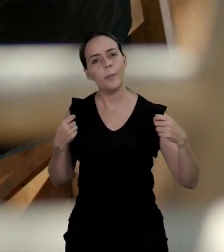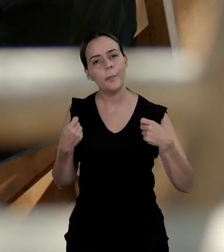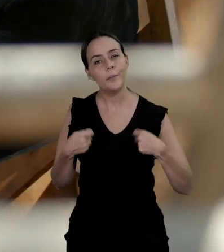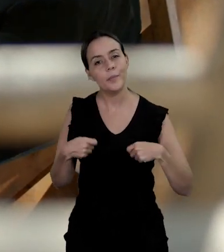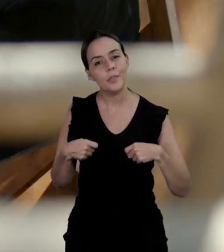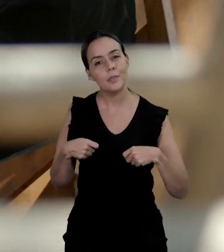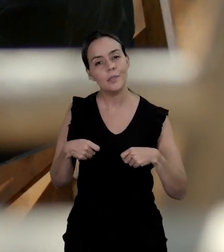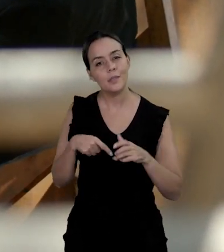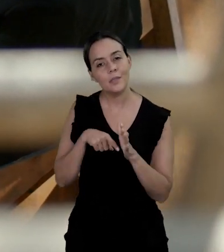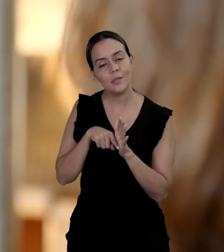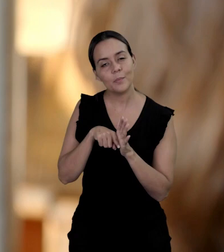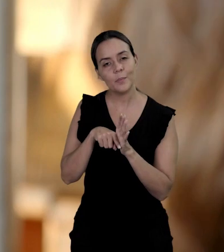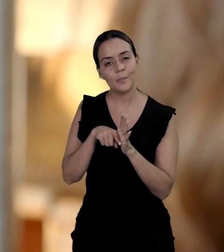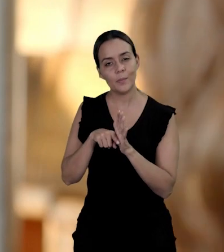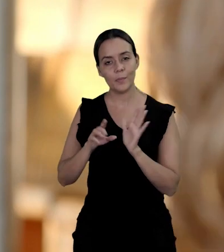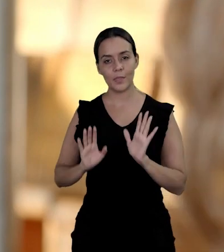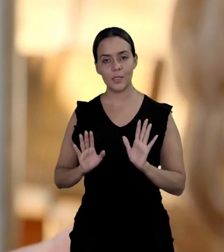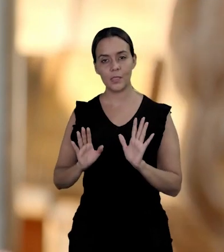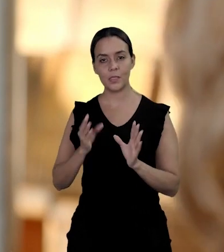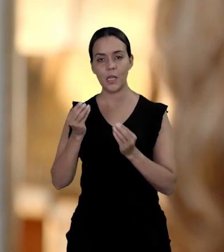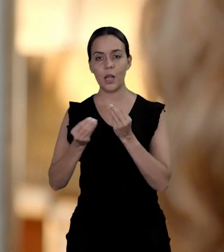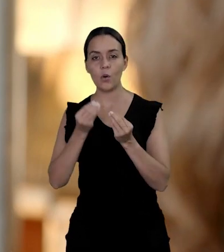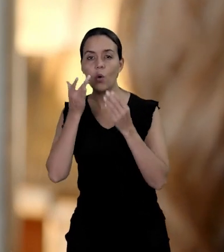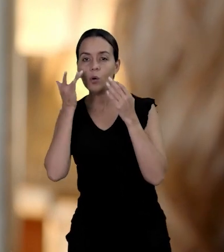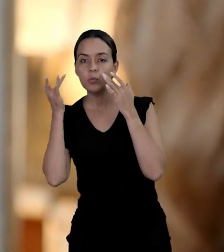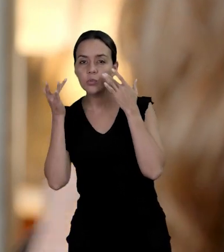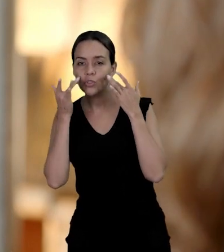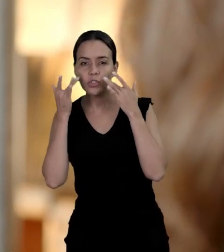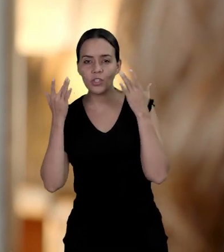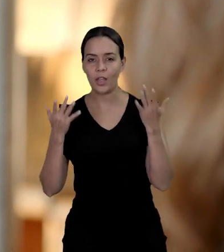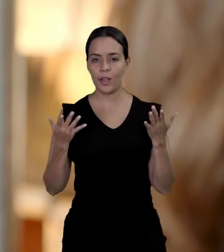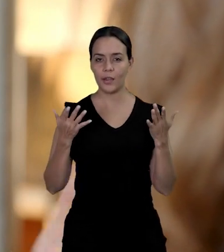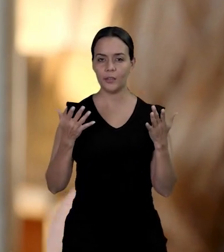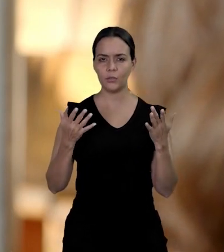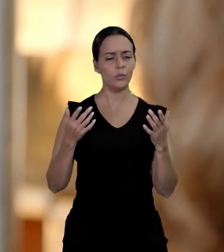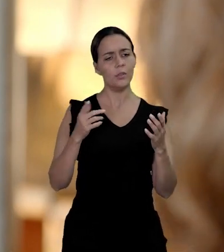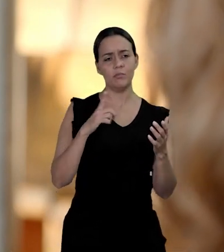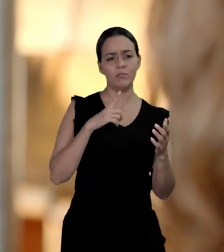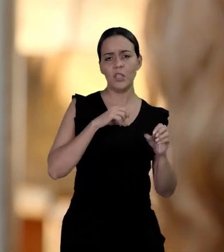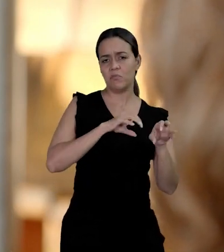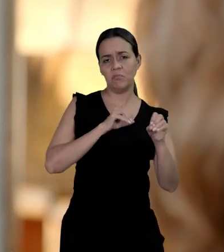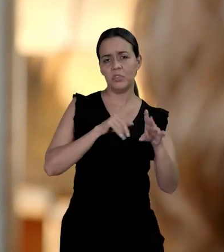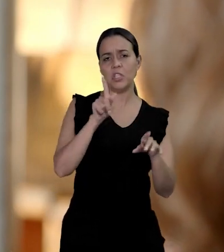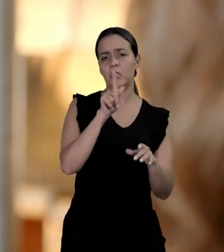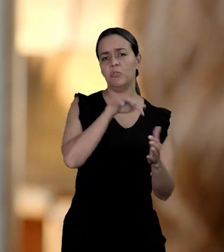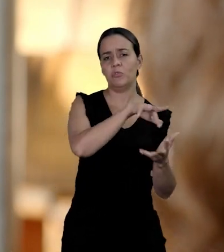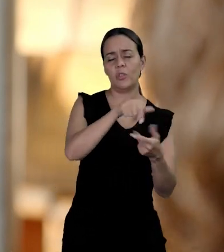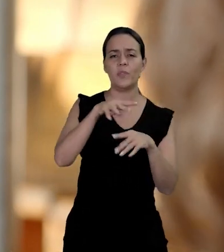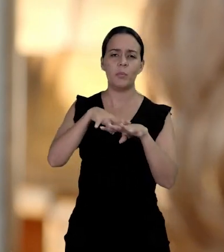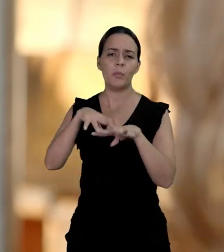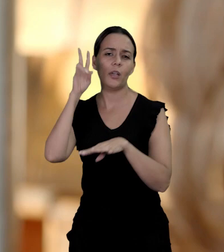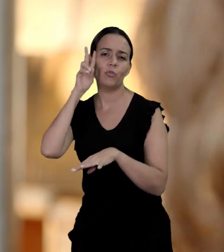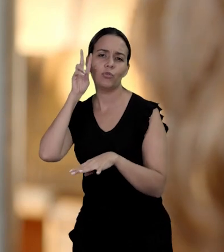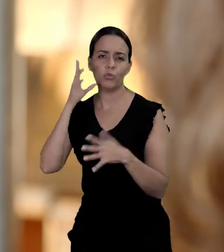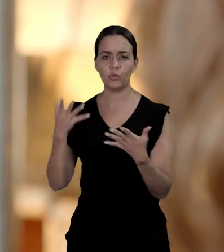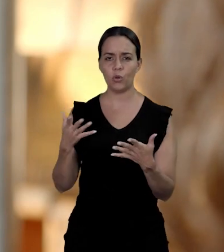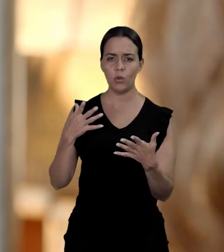numa pedagogia, que seja para ensinar técnica teatral, mas para ensinar história, geografia, matemática, qualquer matéria.